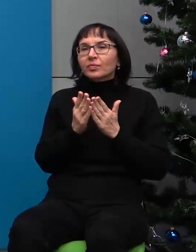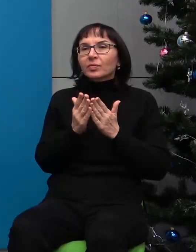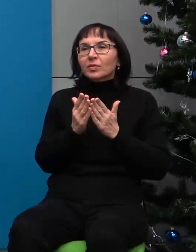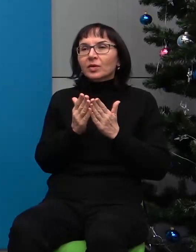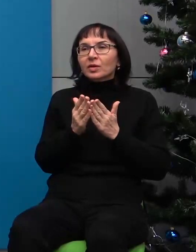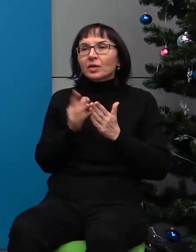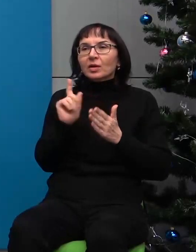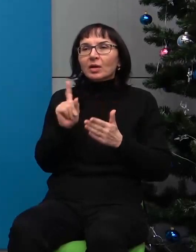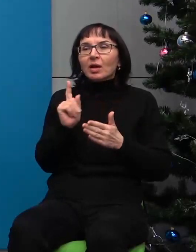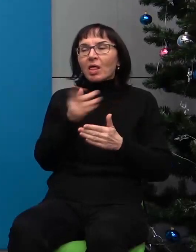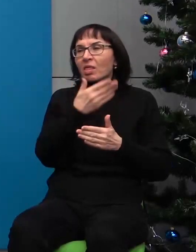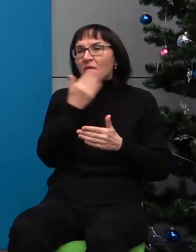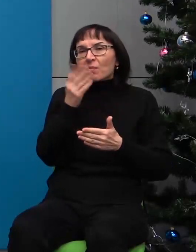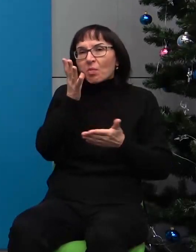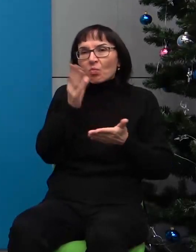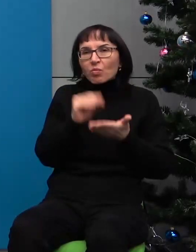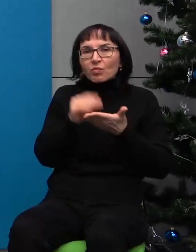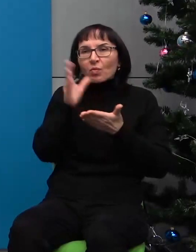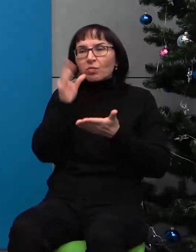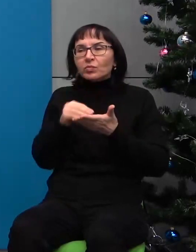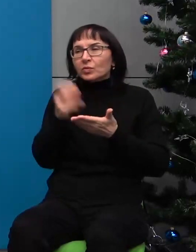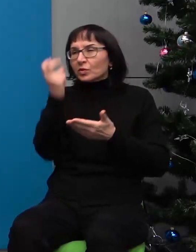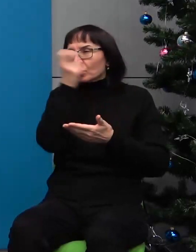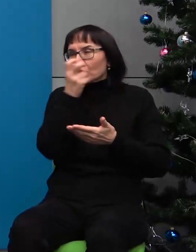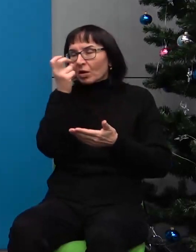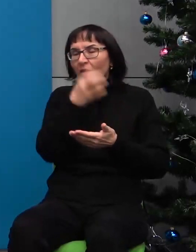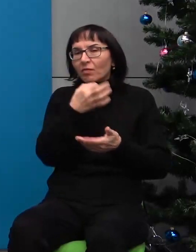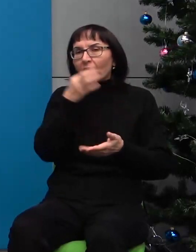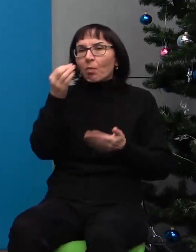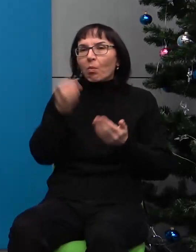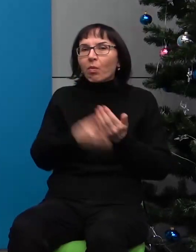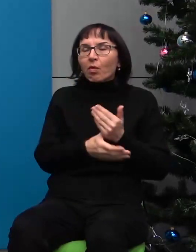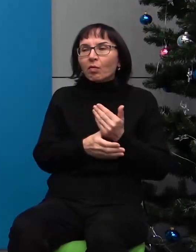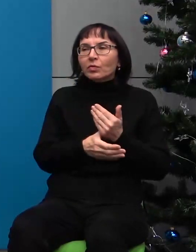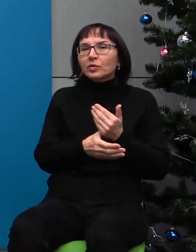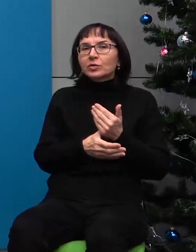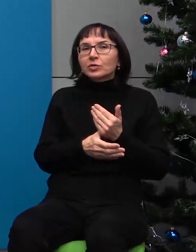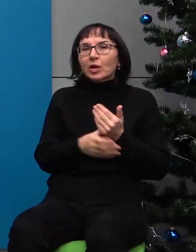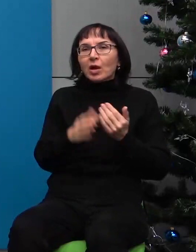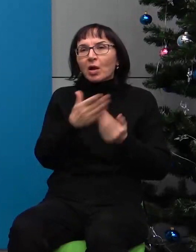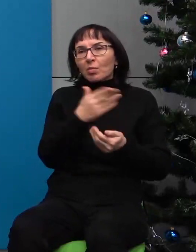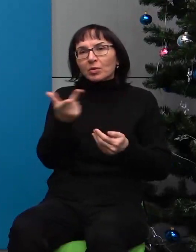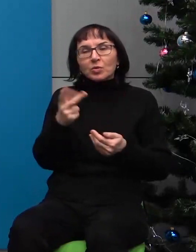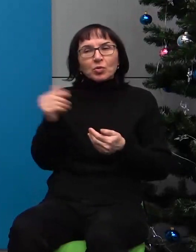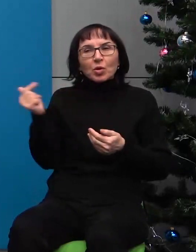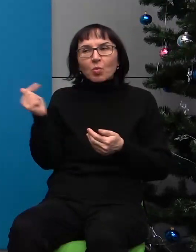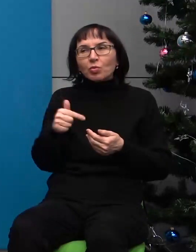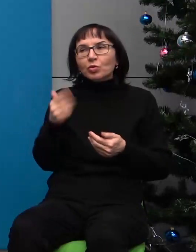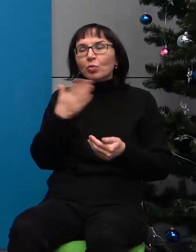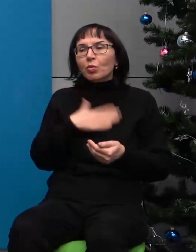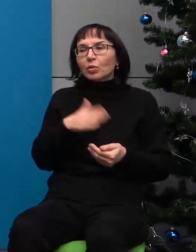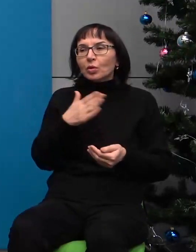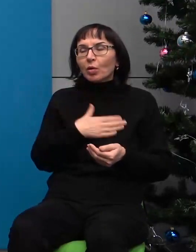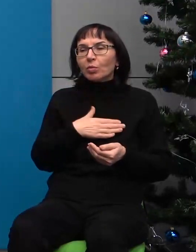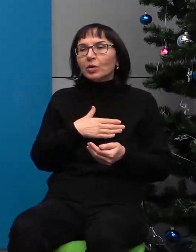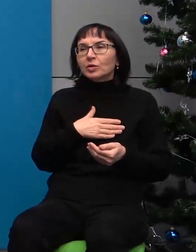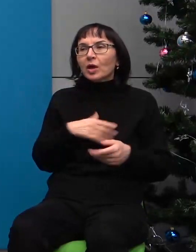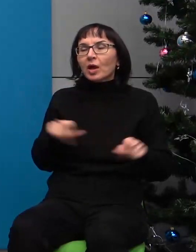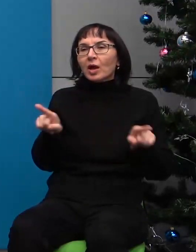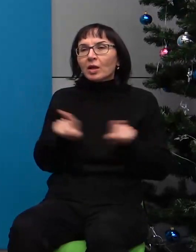jakieś powielenie schematów. To jest ciekawa opowieść. Ja jej będę bronić, co nie zawsze się musi państwu podobać.